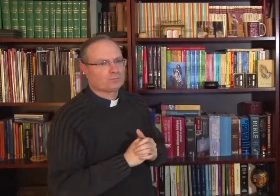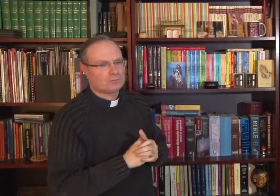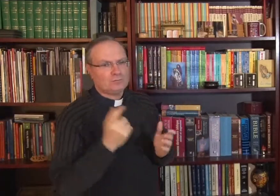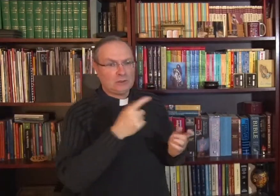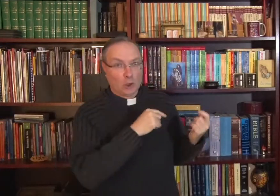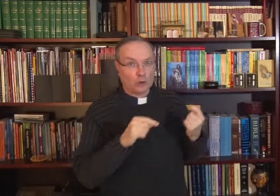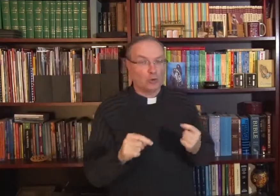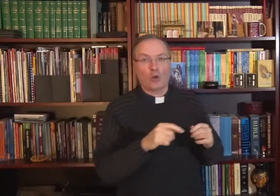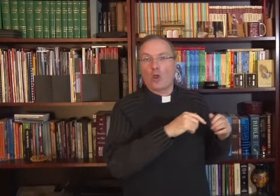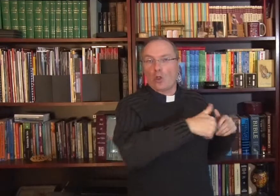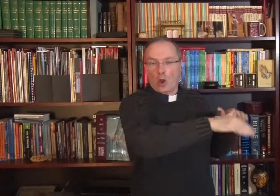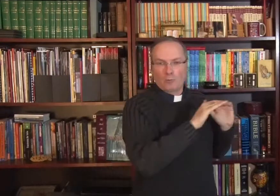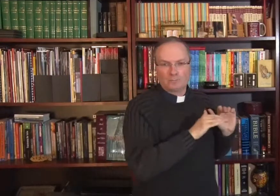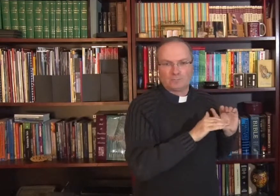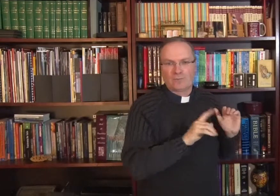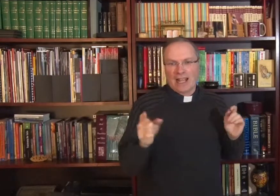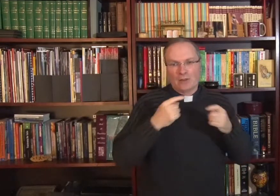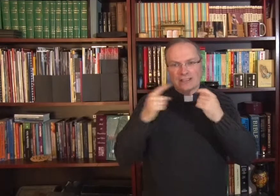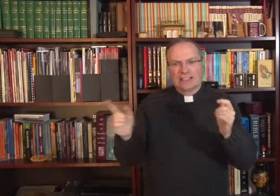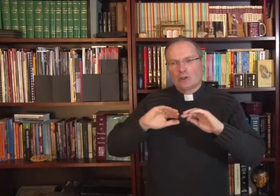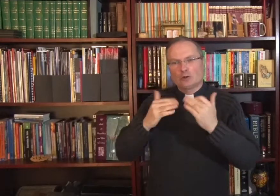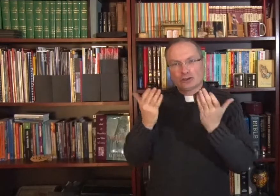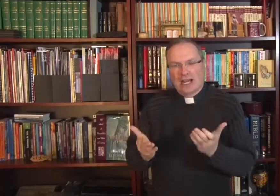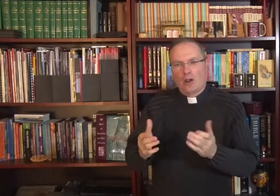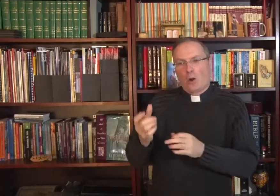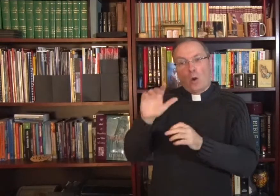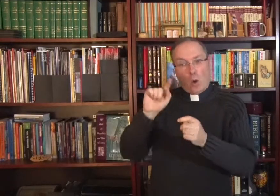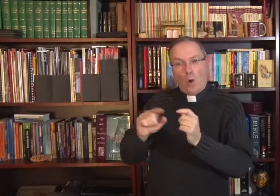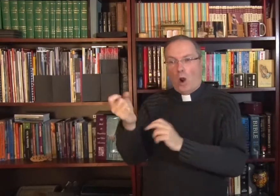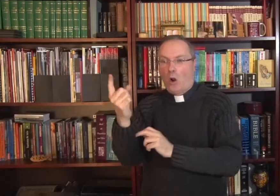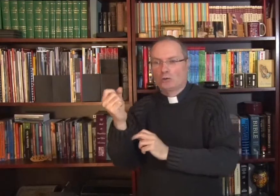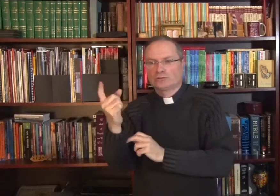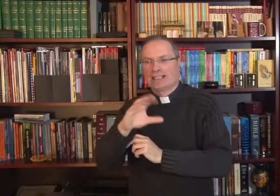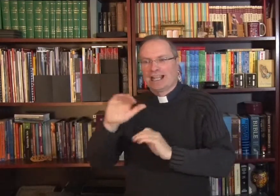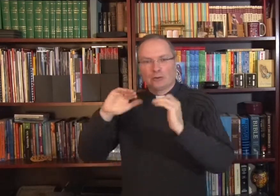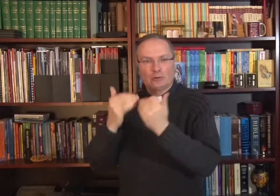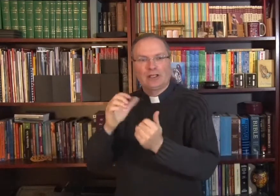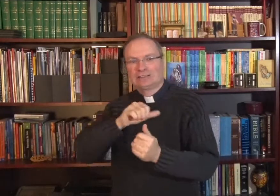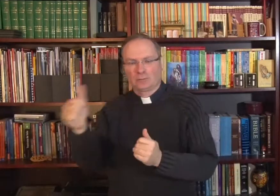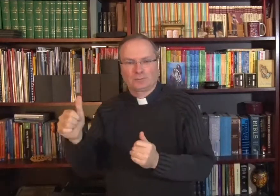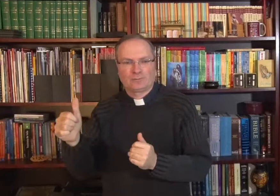À leur retour du tombeau, elles annoncèrent tout cela aux onze et à tous les autres.